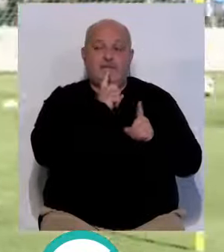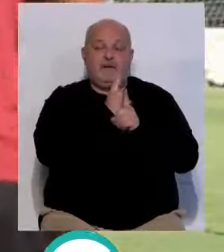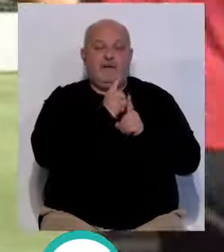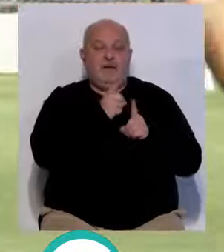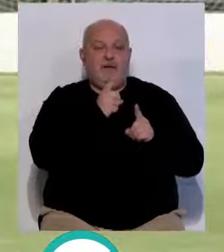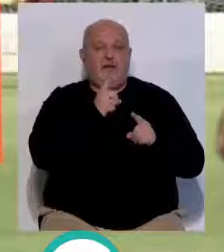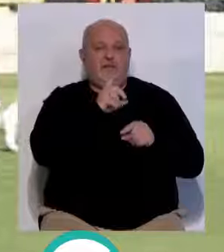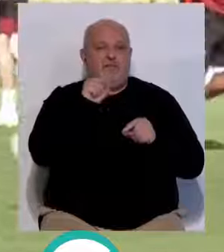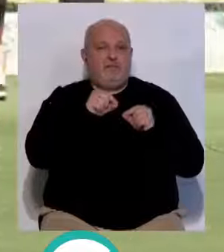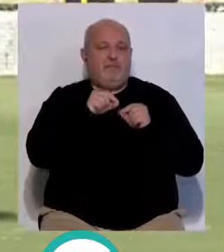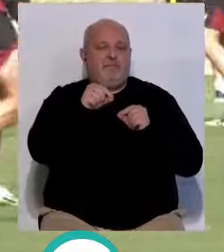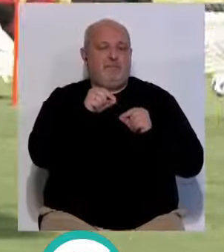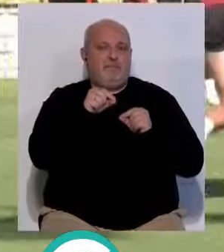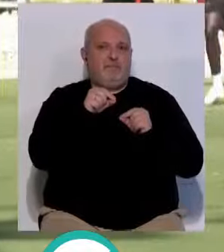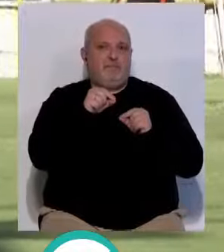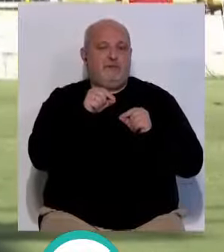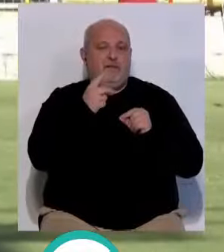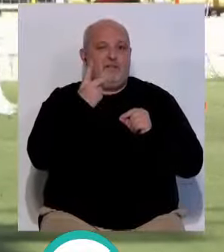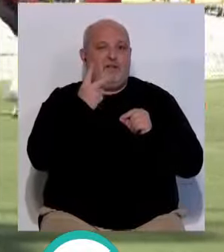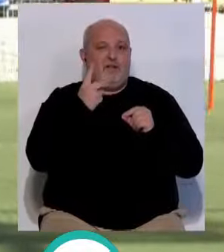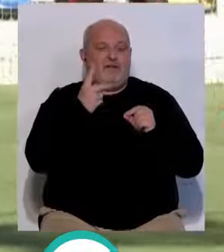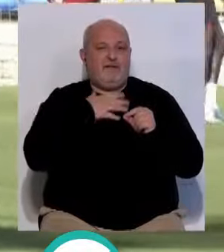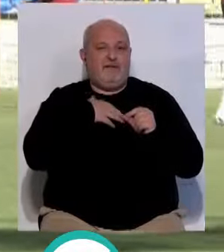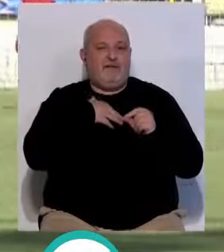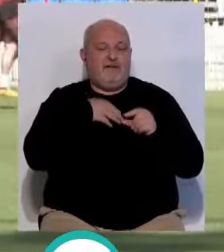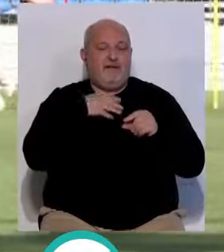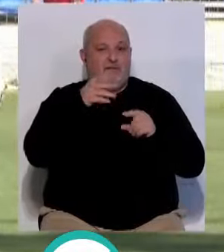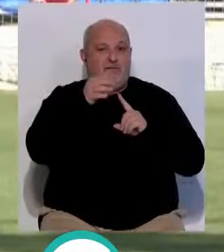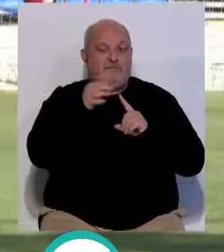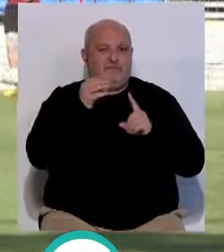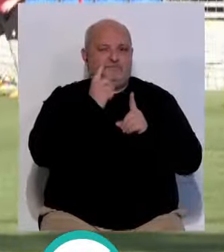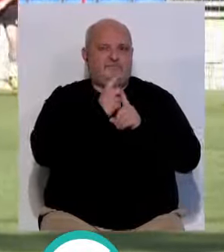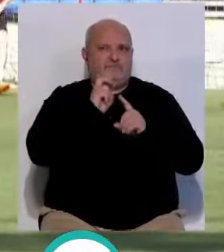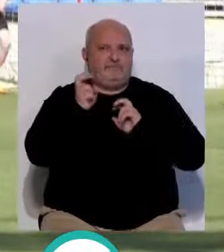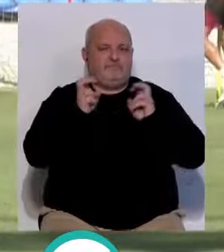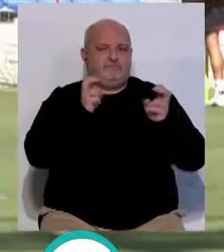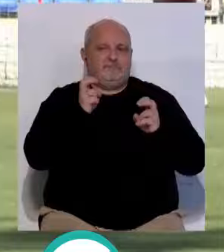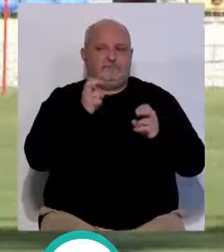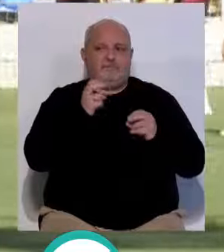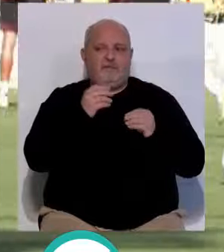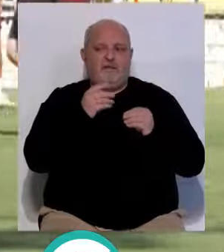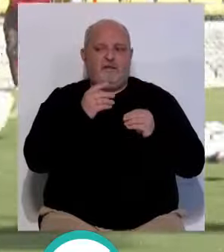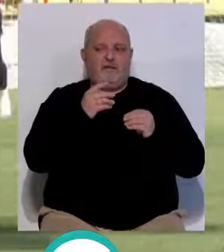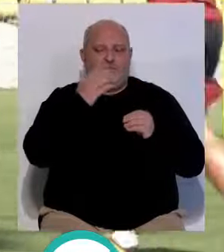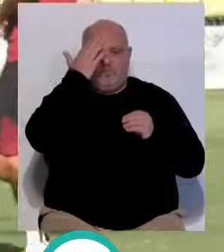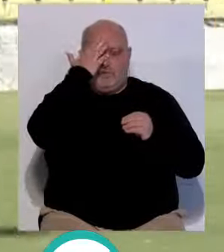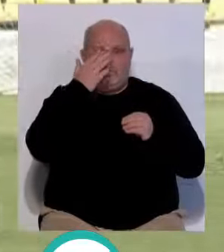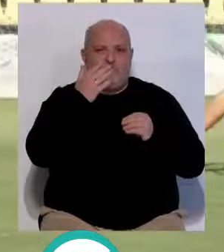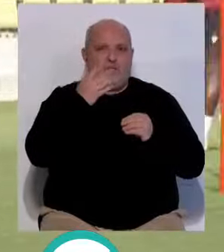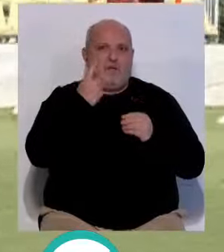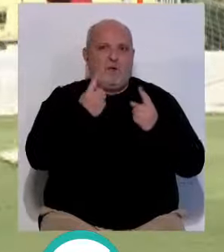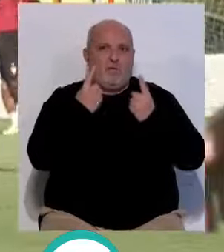100 Met los dos largos de r deero los dos largos eh con gorro de natación por titular eh Brayan o